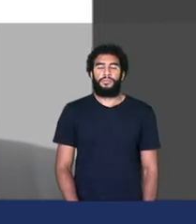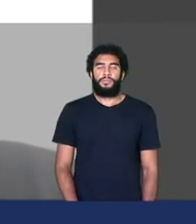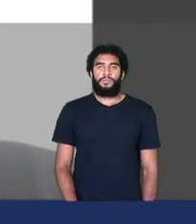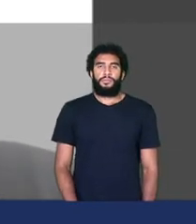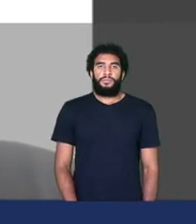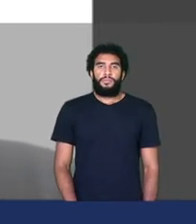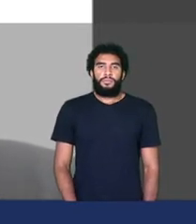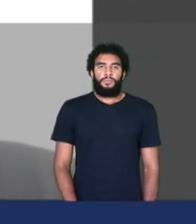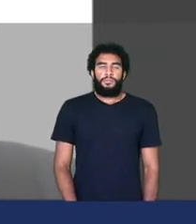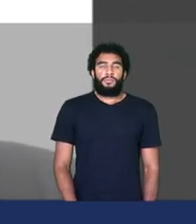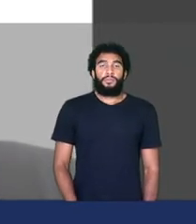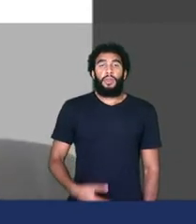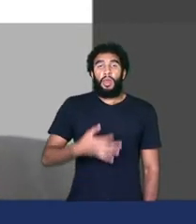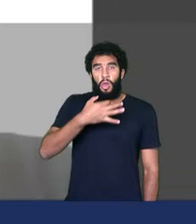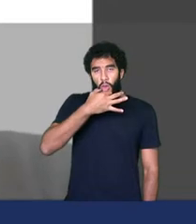PRESIDENTE, EU GOSTARIA DE